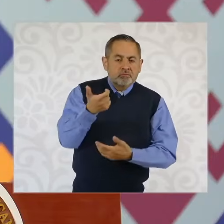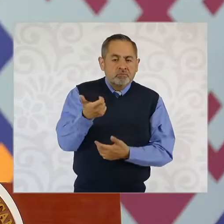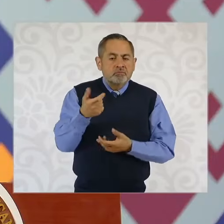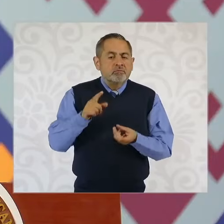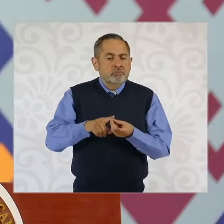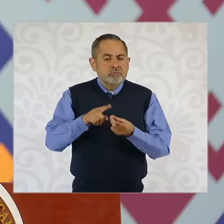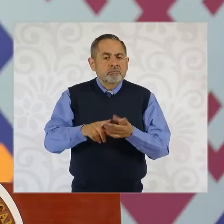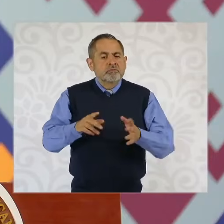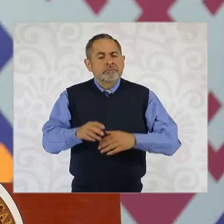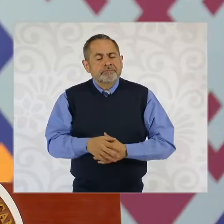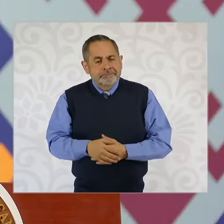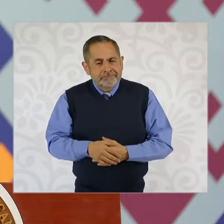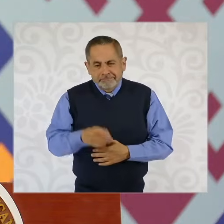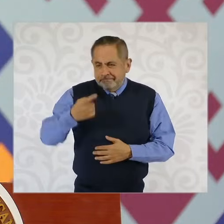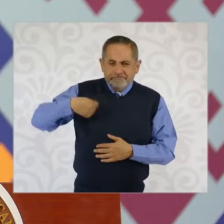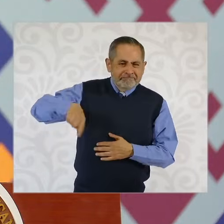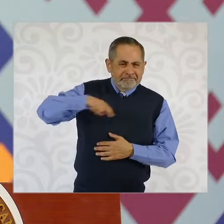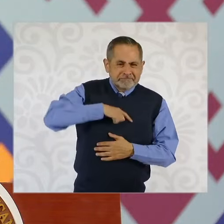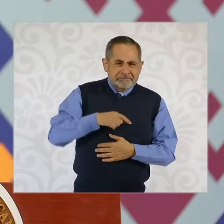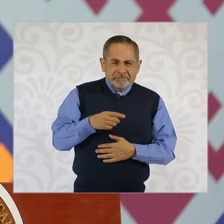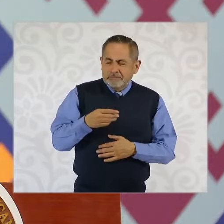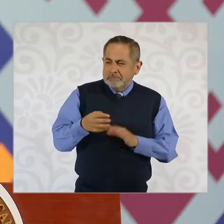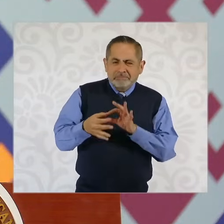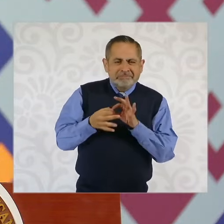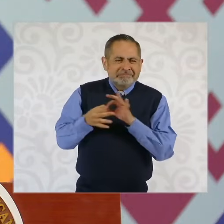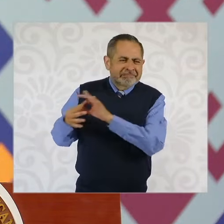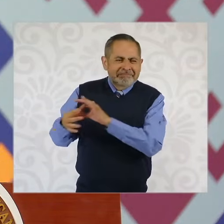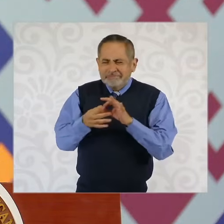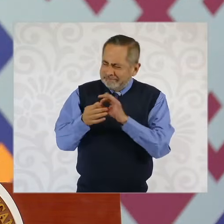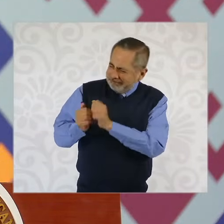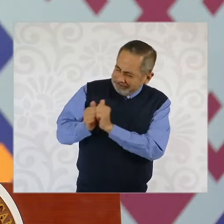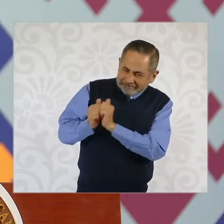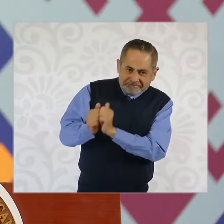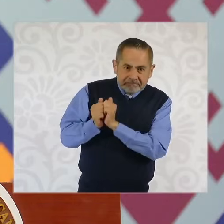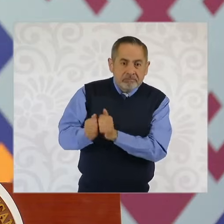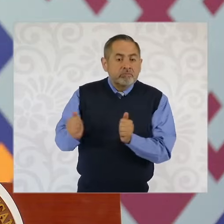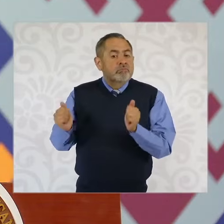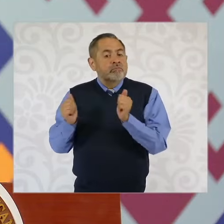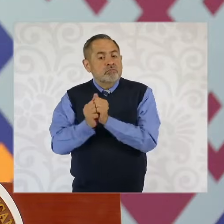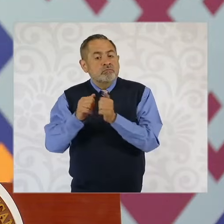decirles trabajamos muy muy muy de la mano de manera muy coordinada tanto con la secretaría